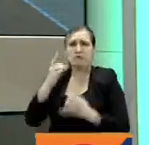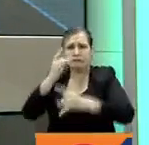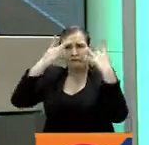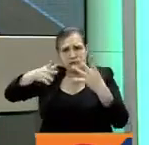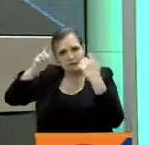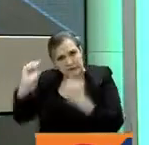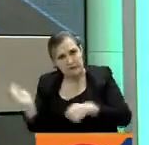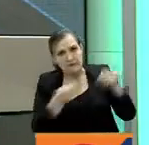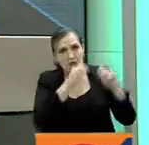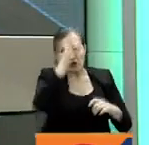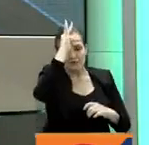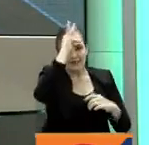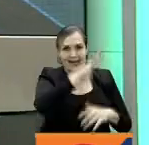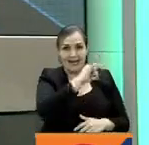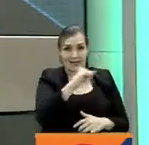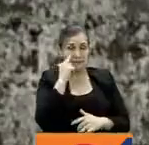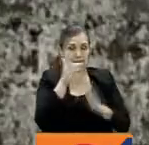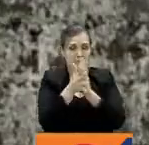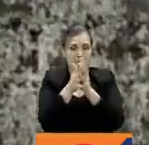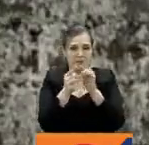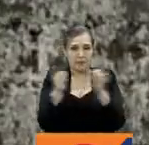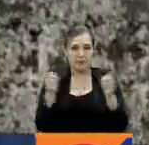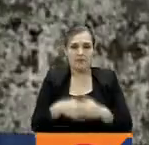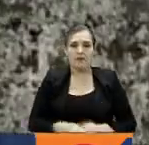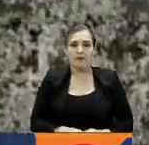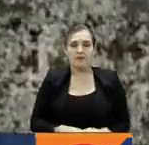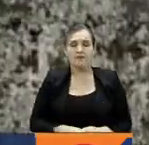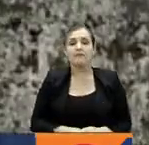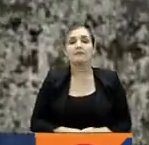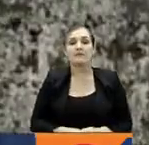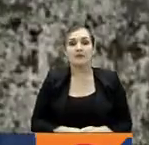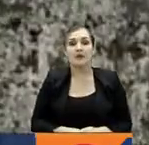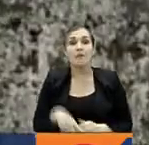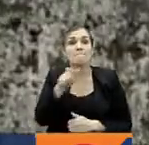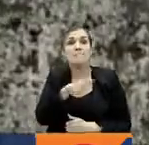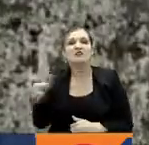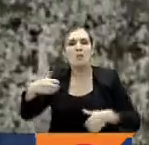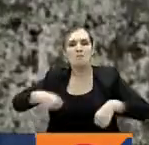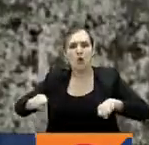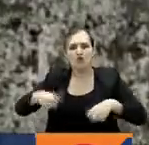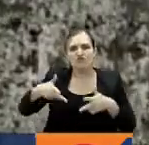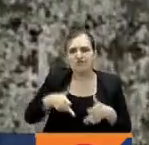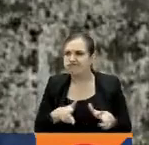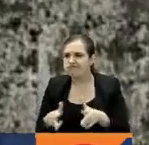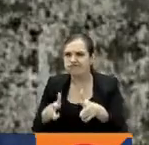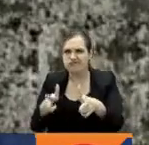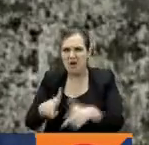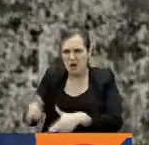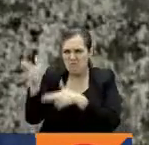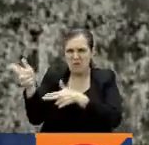GRAVEDAD DE LAS HERIDAS.